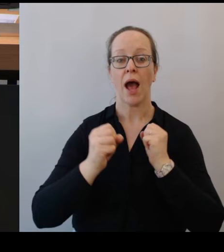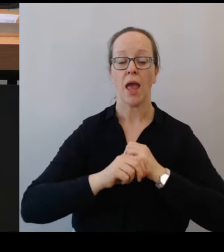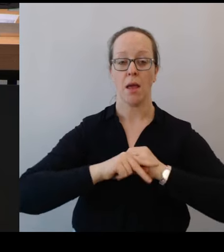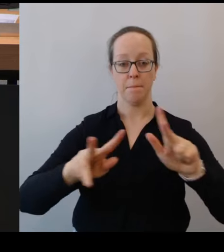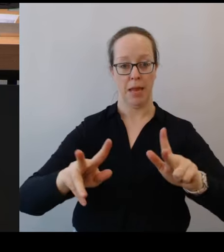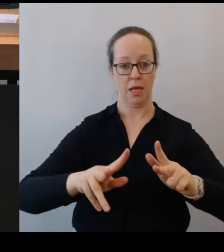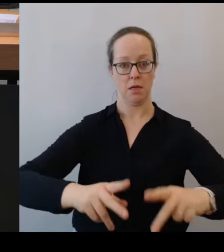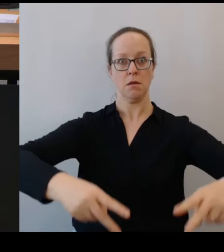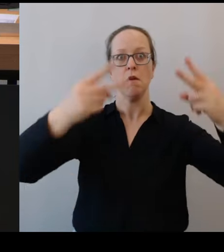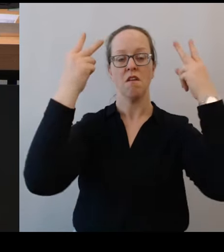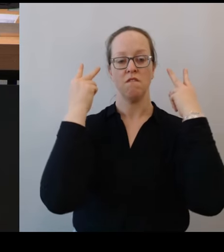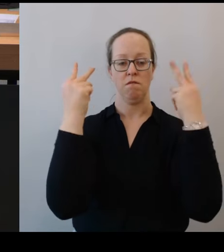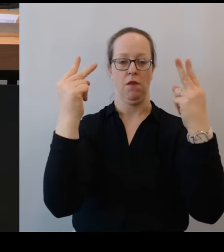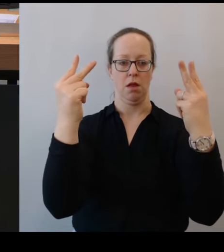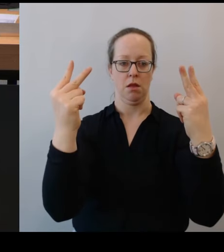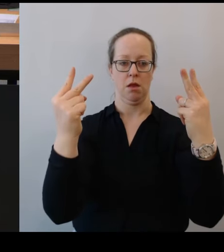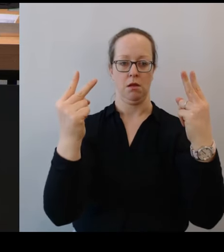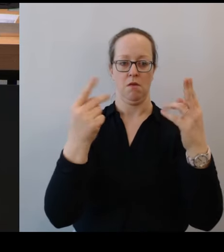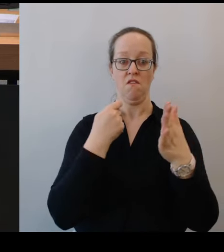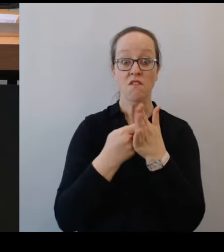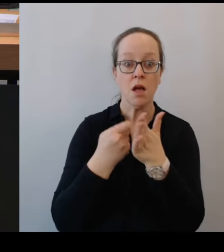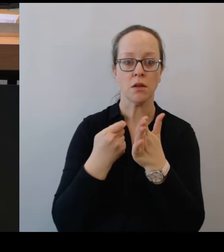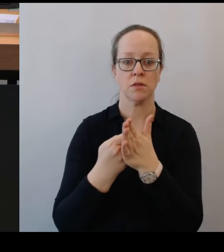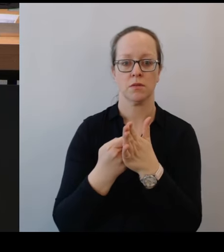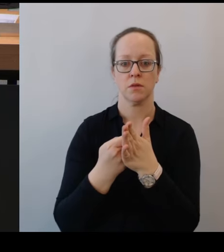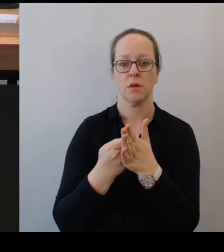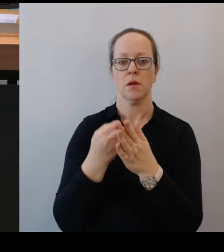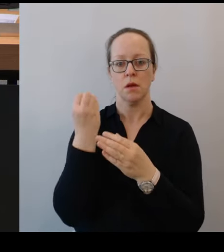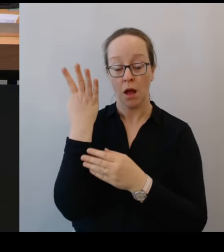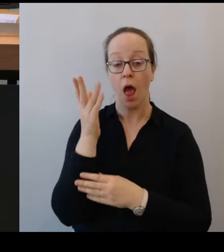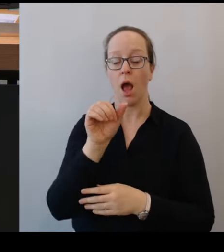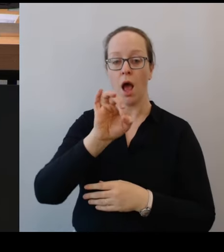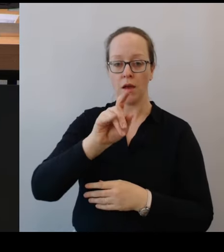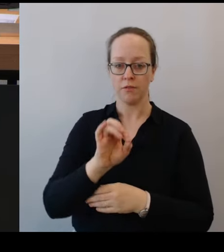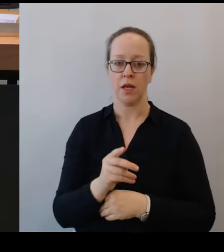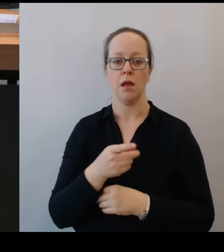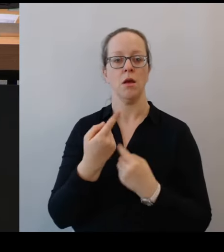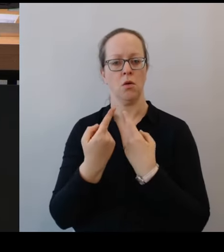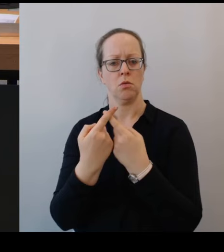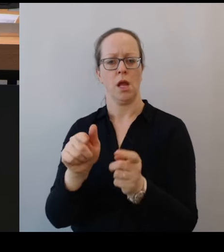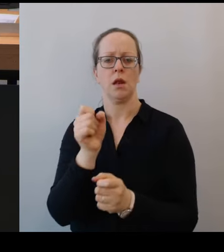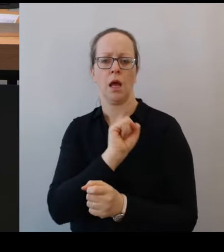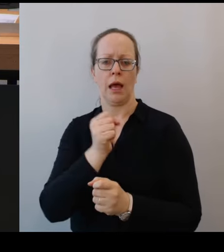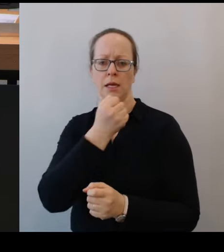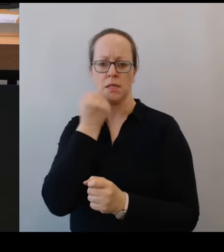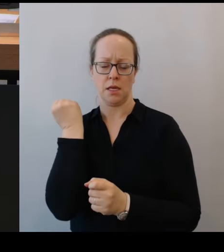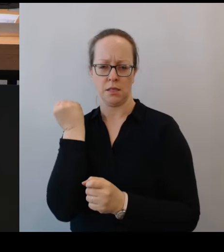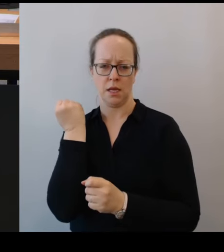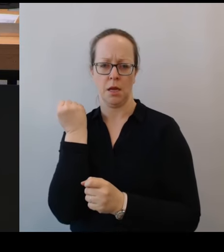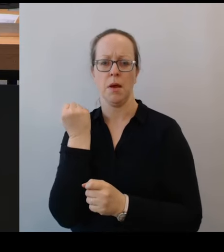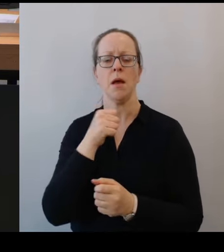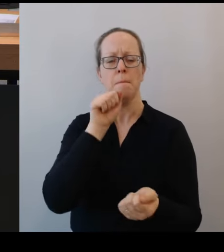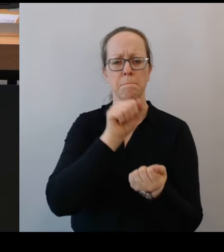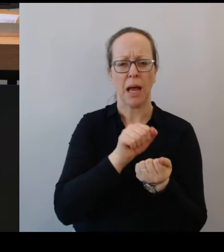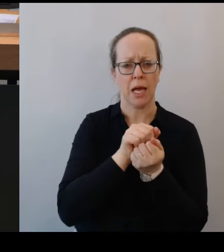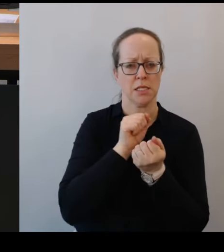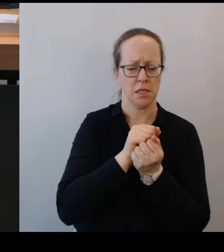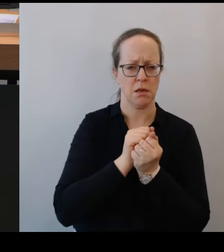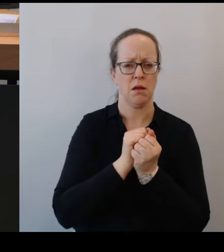gegen die Presse und den öffentlichen Rundfunk. Warum? Sie fürchten sich vor dem Licht der Öffentlichkeit. Sie wollen im Geheimen